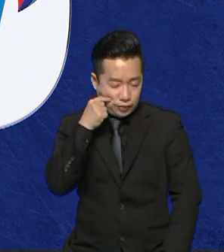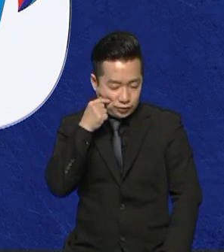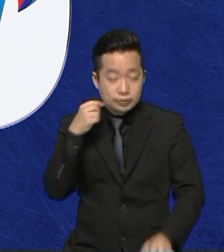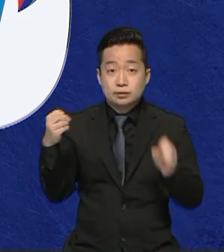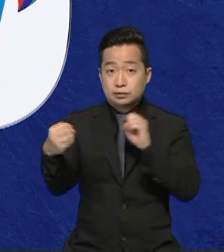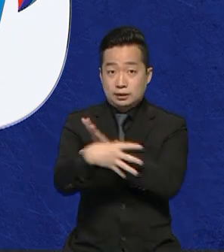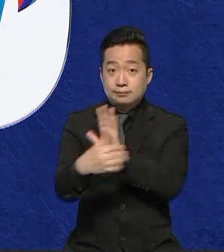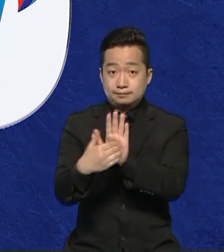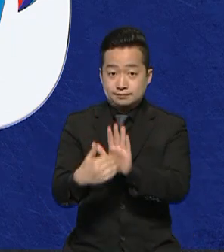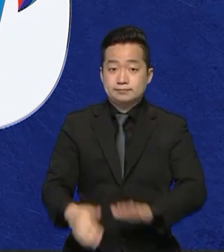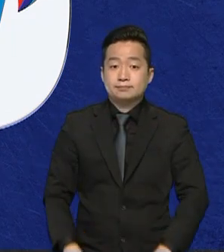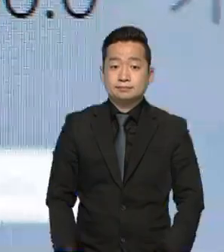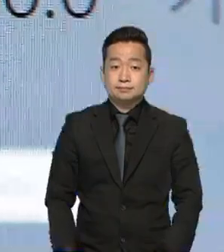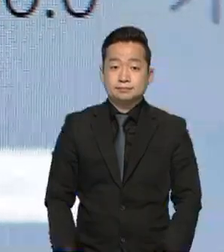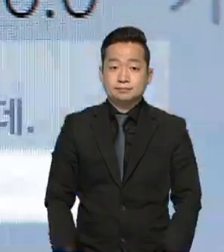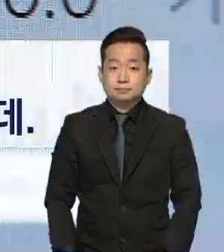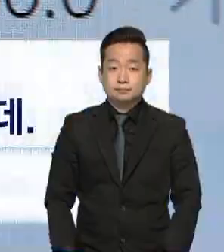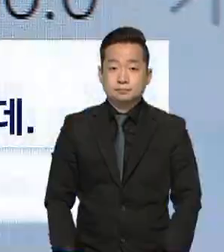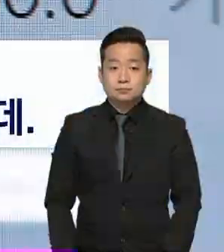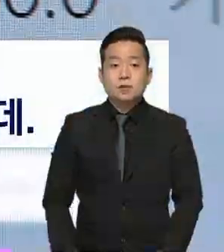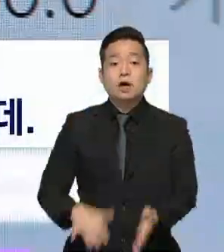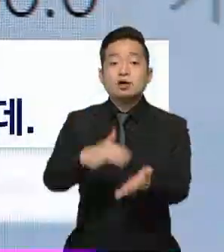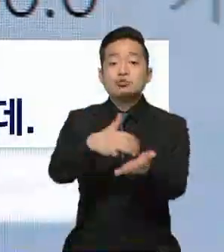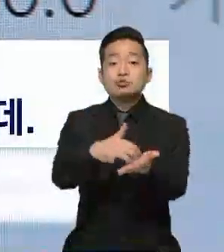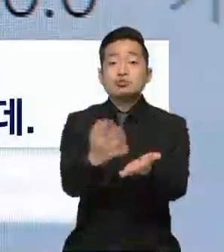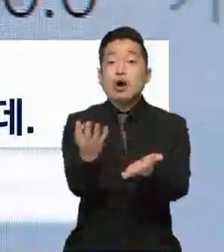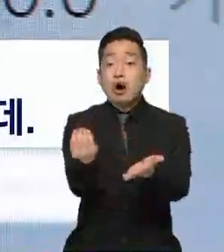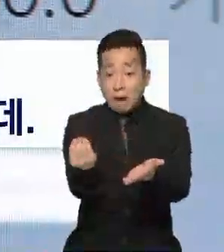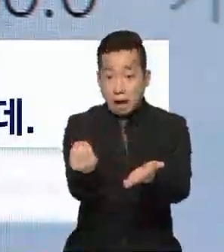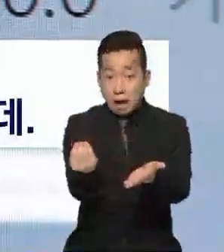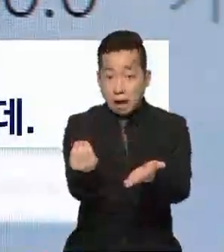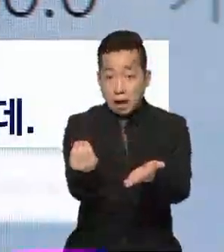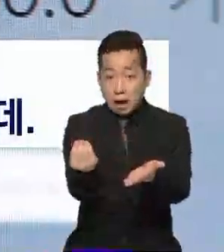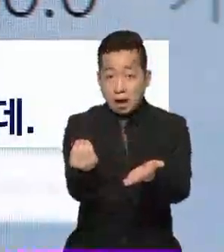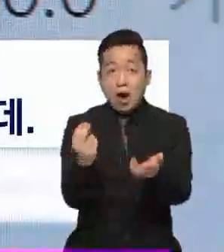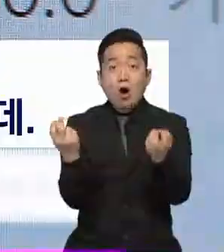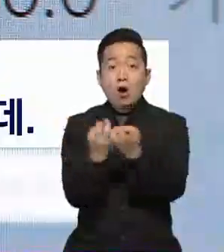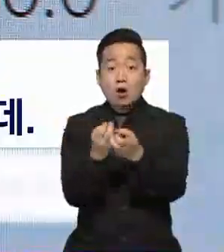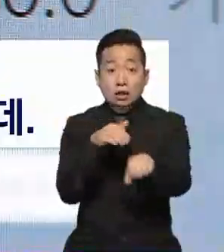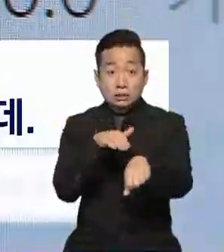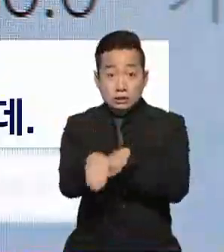어렵다고 답했습니다.